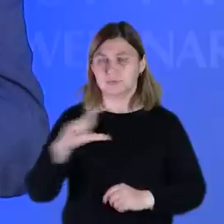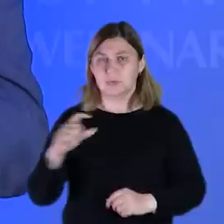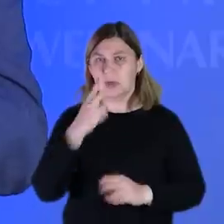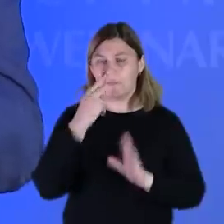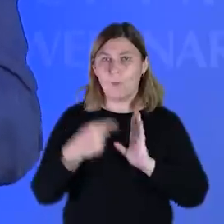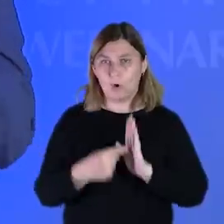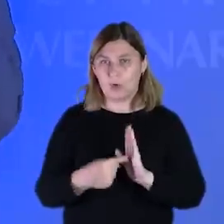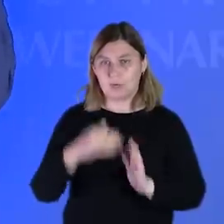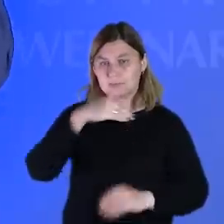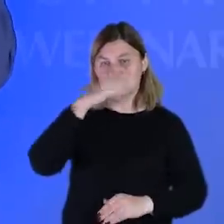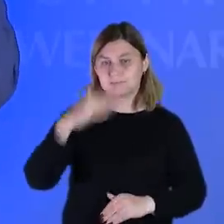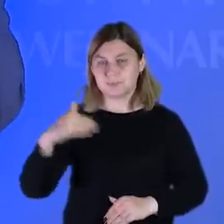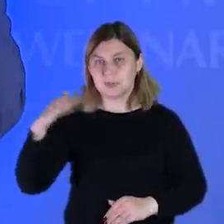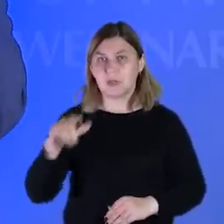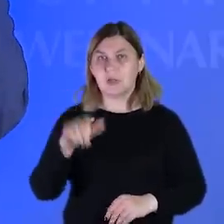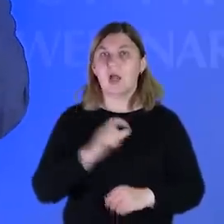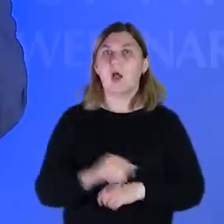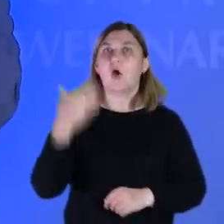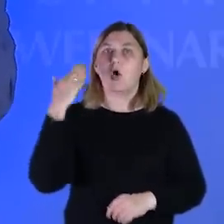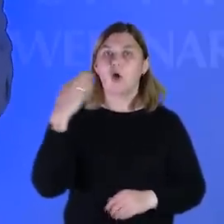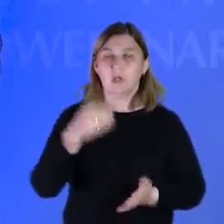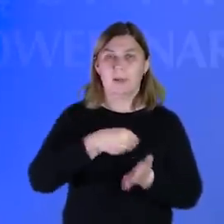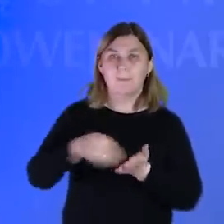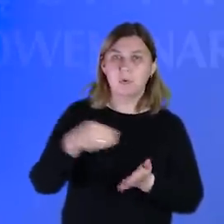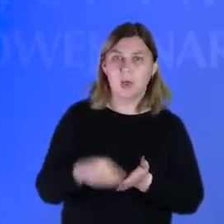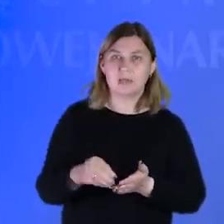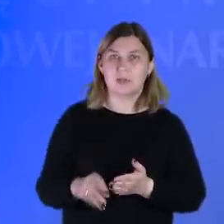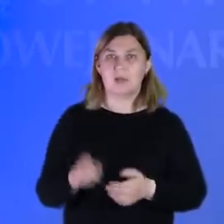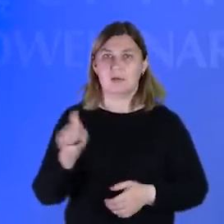pokazuje i tam są właśnie agenci honorowi, płatni i konfidenci. Rozumiem,